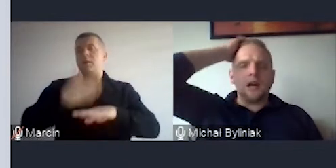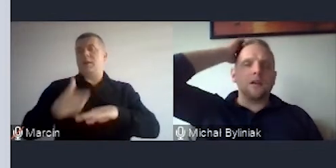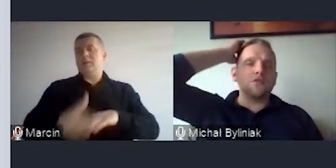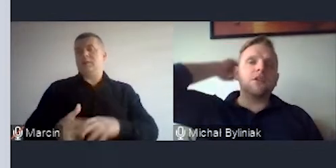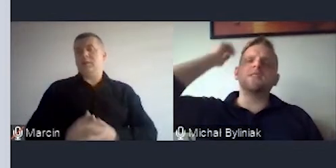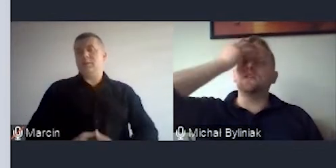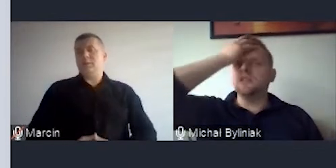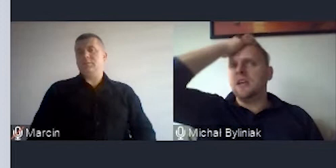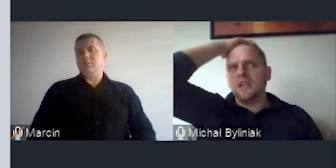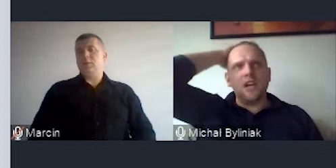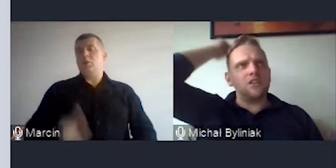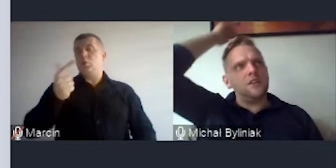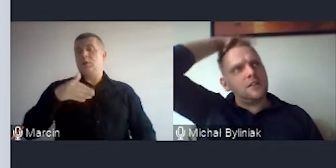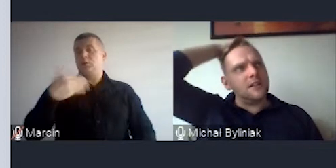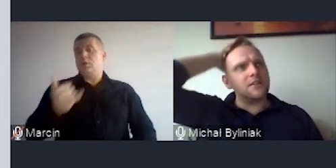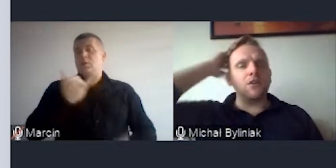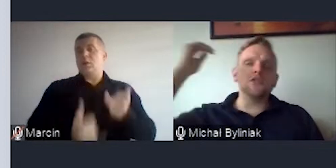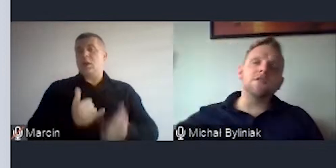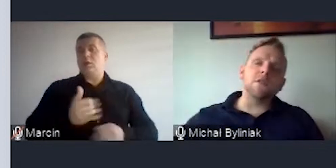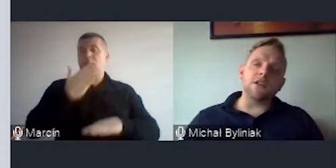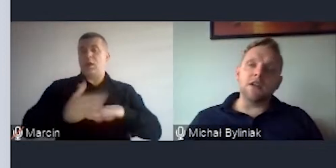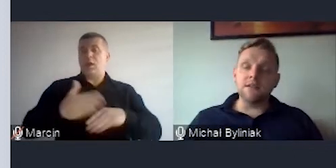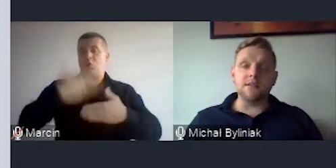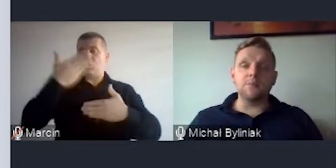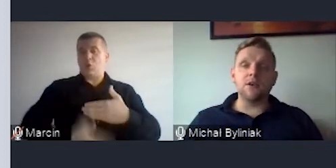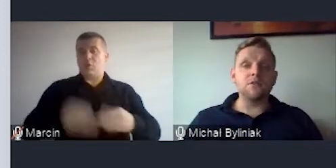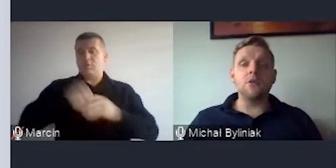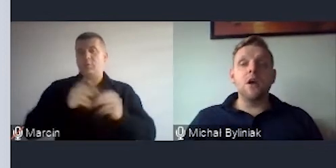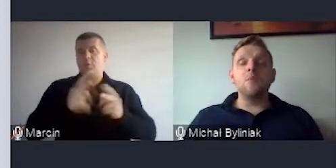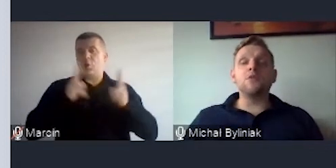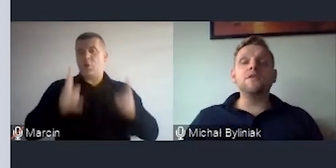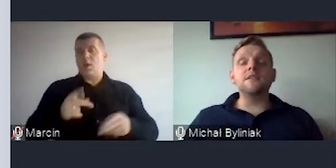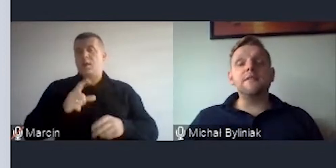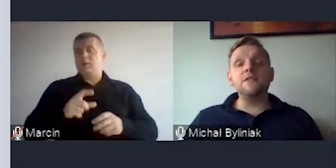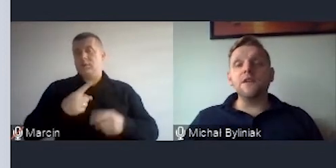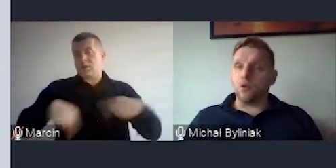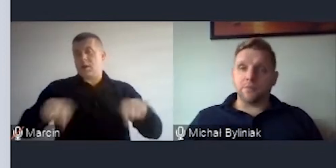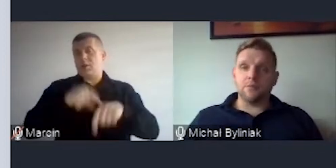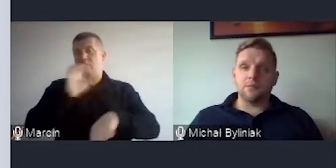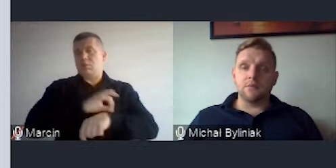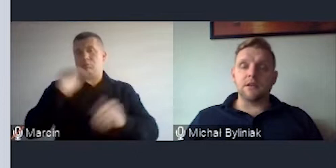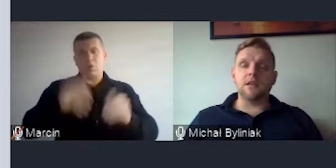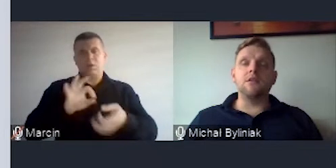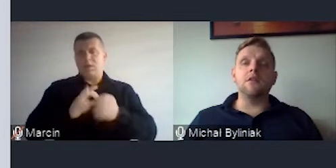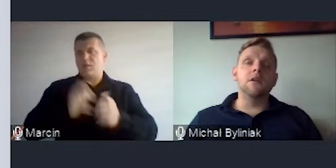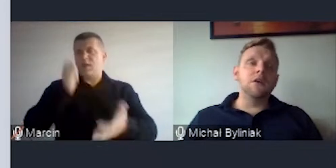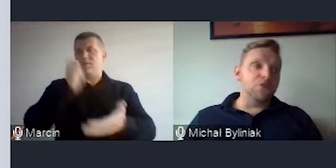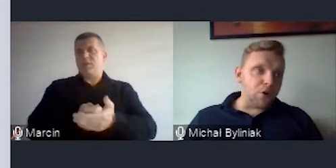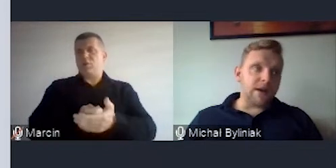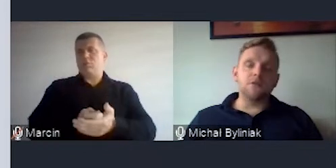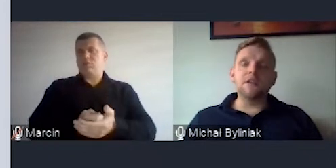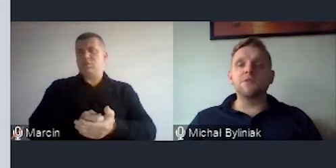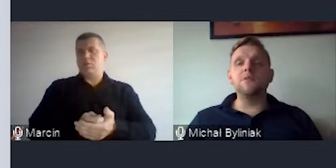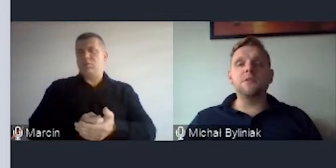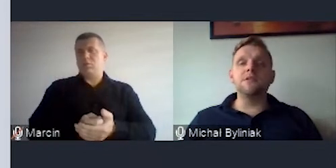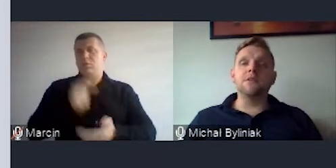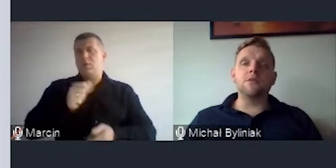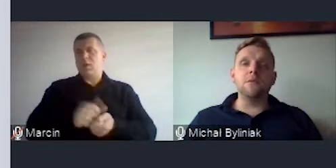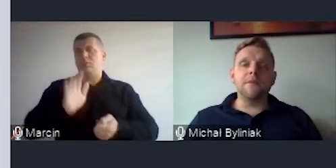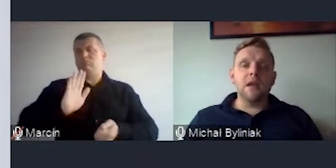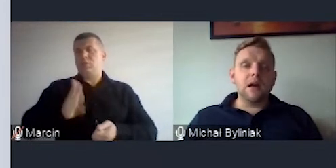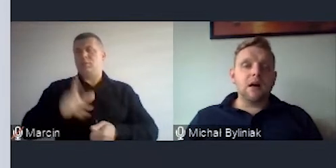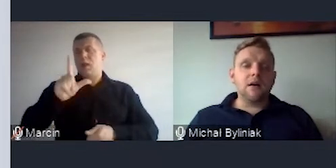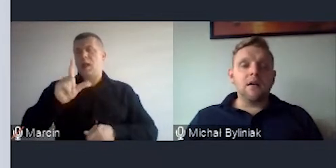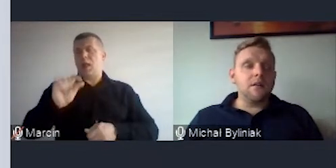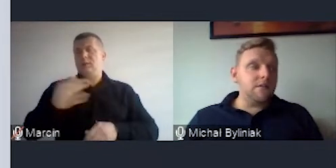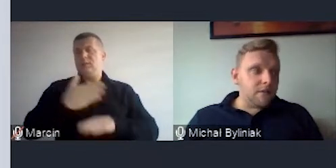Z drugiej strony, jeśli leasing skończy się w momencie realizacji projektu, możliwy jest nawet wykup takiego dobra, które jest przedmiotem leasingu,